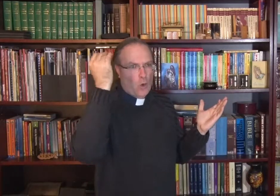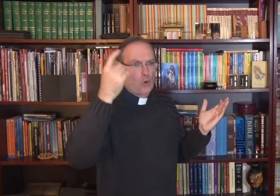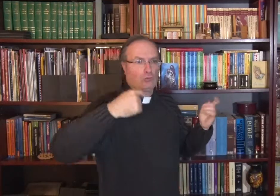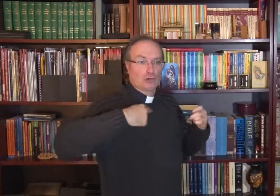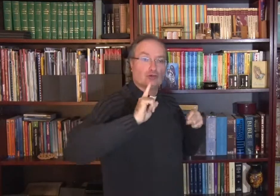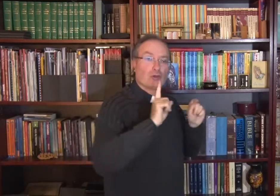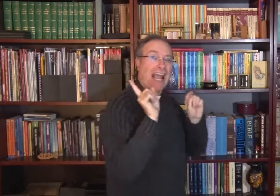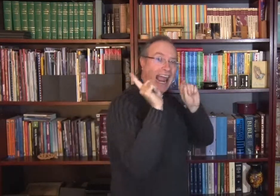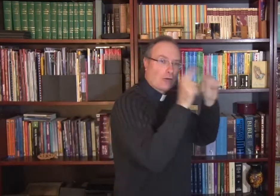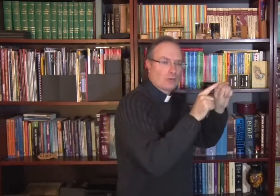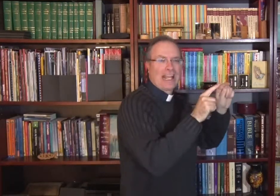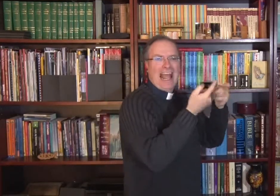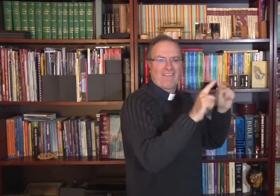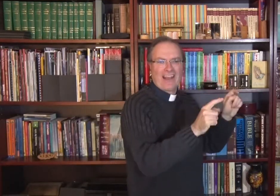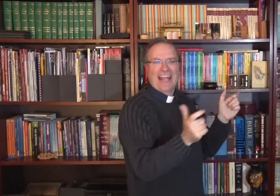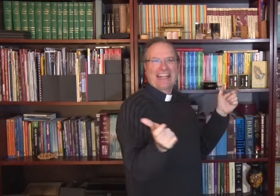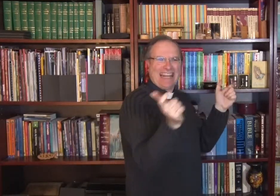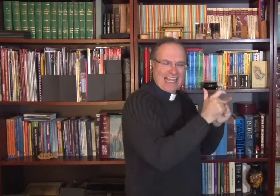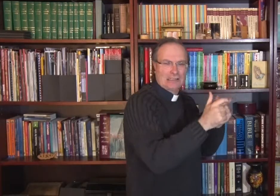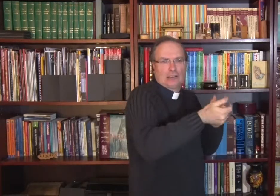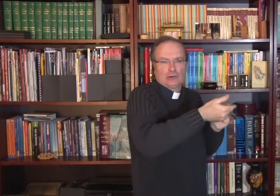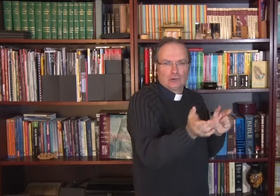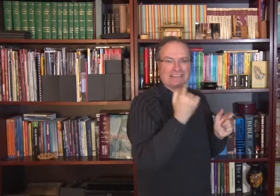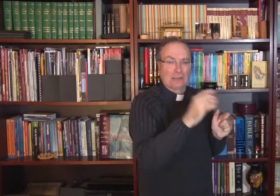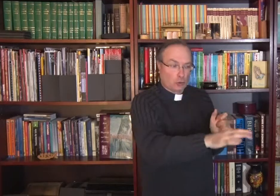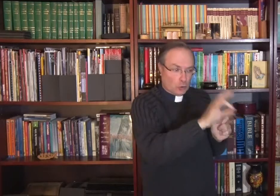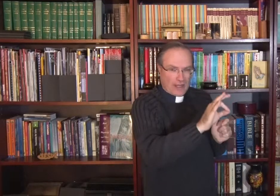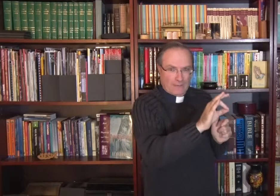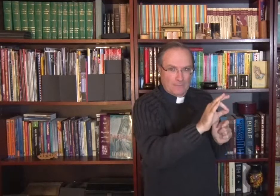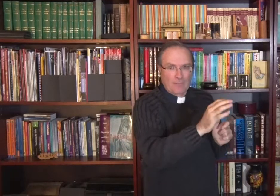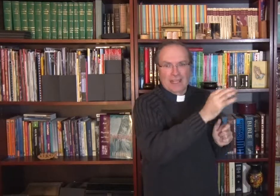où je me suis rendu afin d’arrêter ceux qui s’y trouvaient